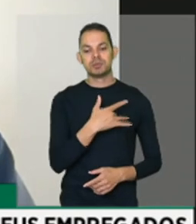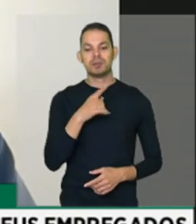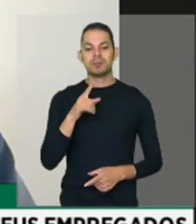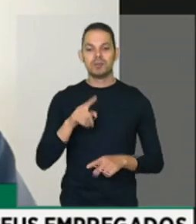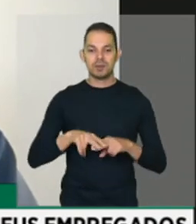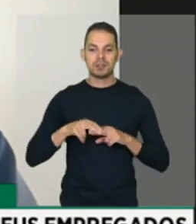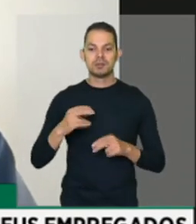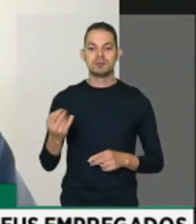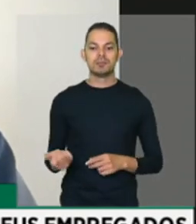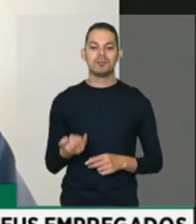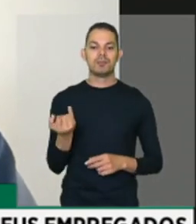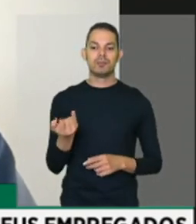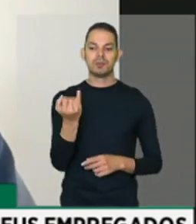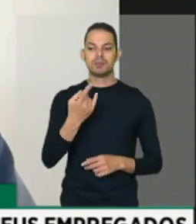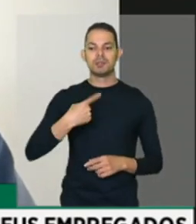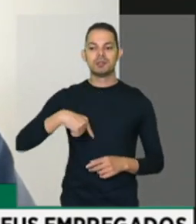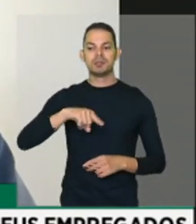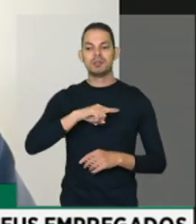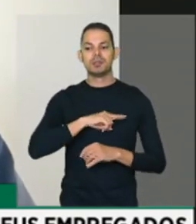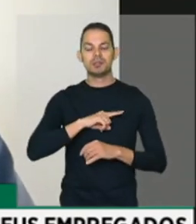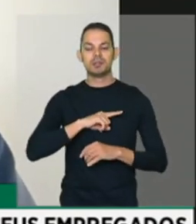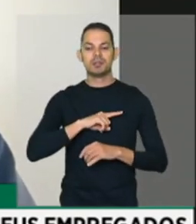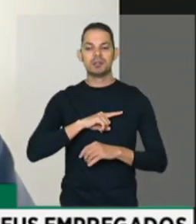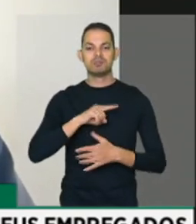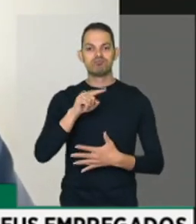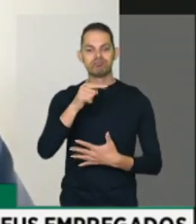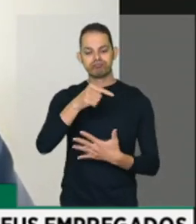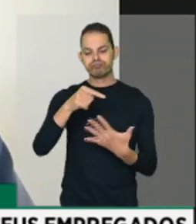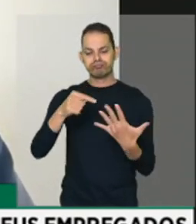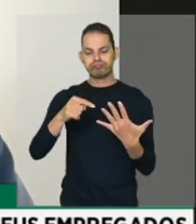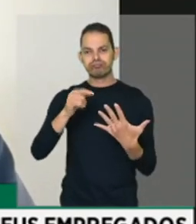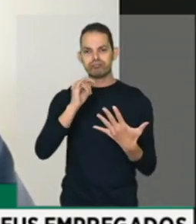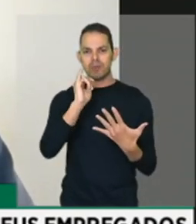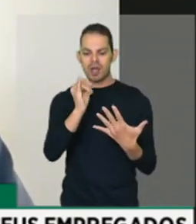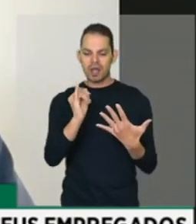MUNDIAL DE SAÚDE, E É MUITO IMPORTANTE QUE A GENTE FAÇA ALGUMAS CONSIDERAÇÕES. PRIMEIRO, O QUE É SAÚDE?